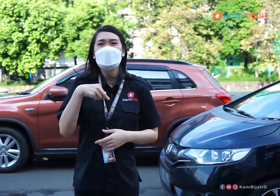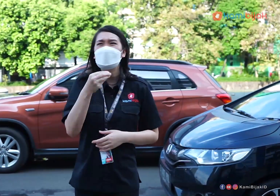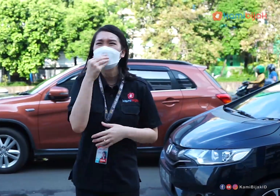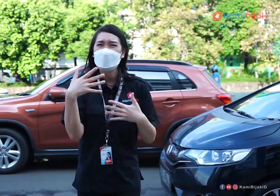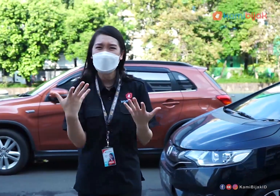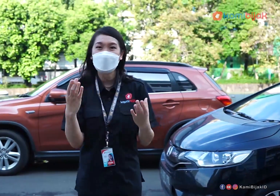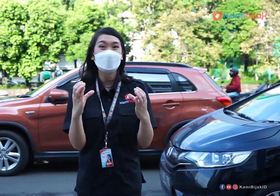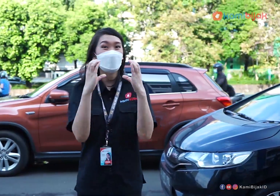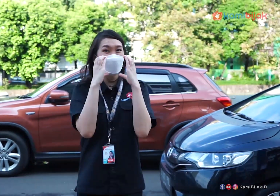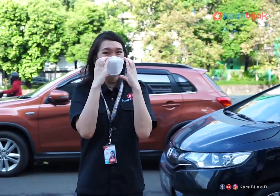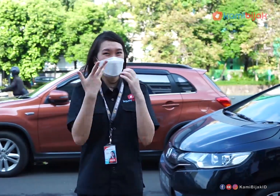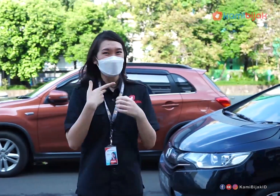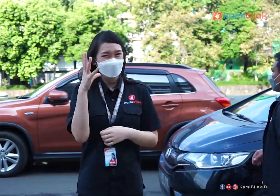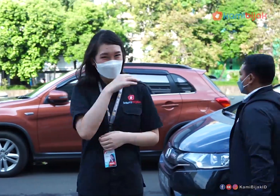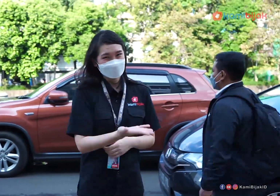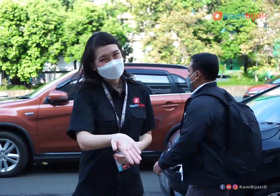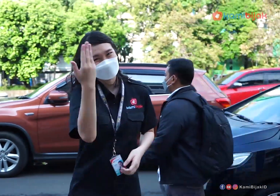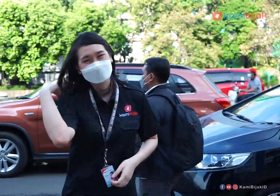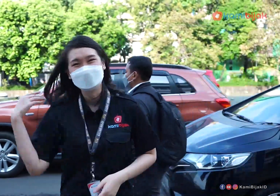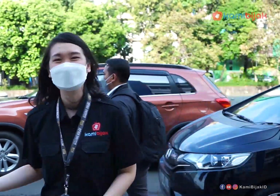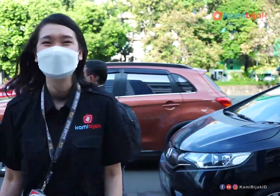Hari ini mau makan apa?